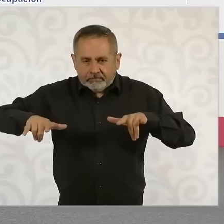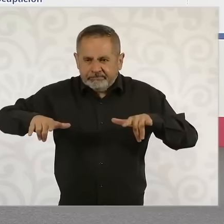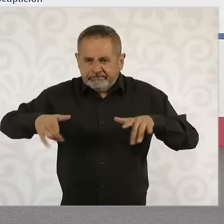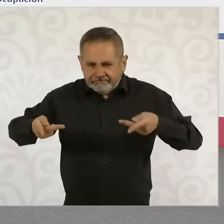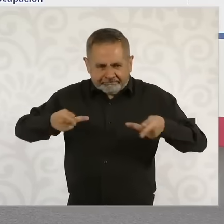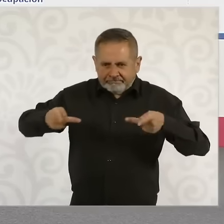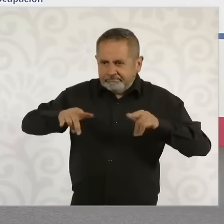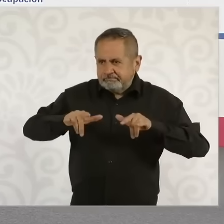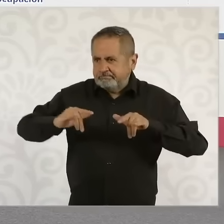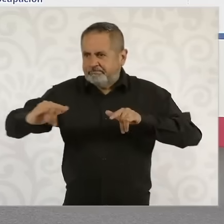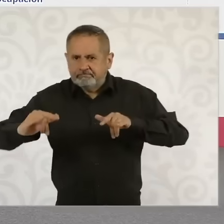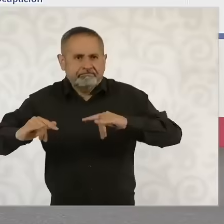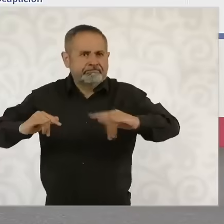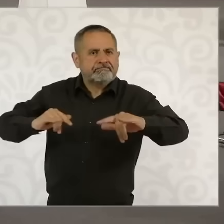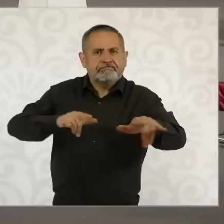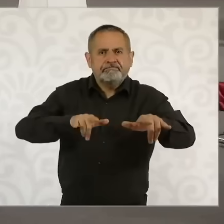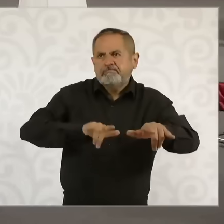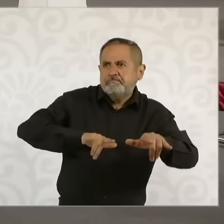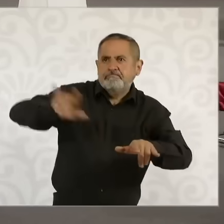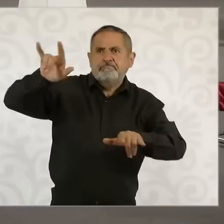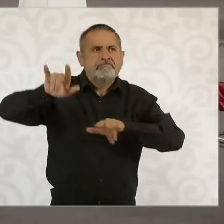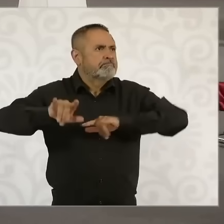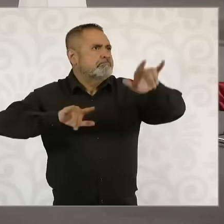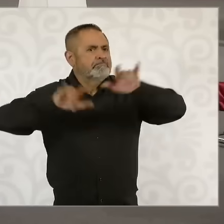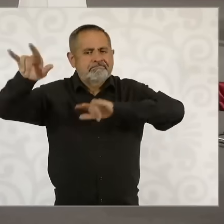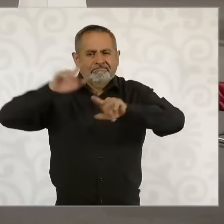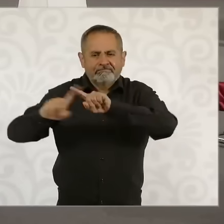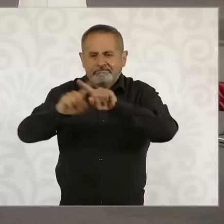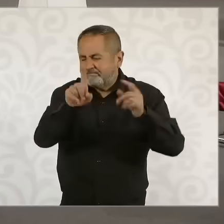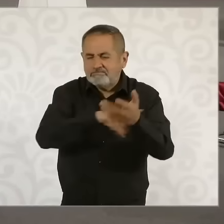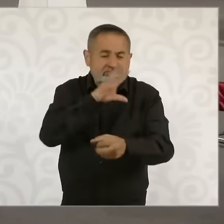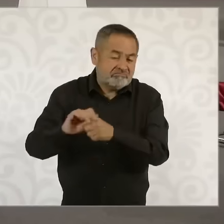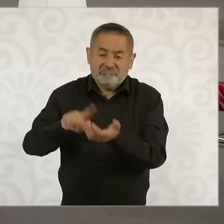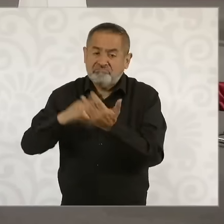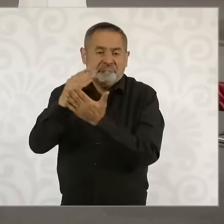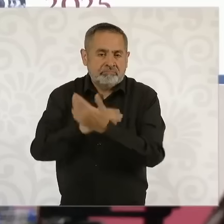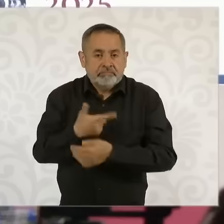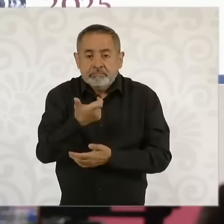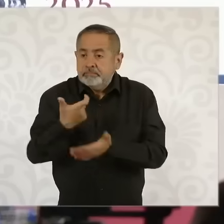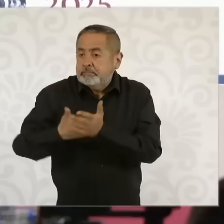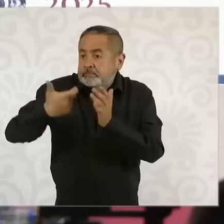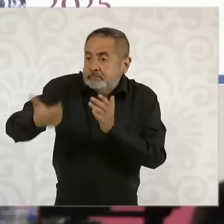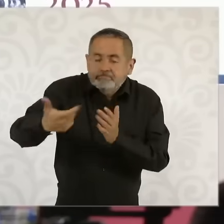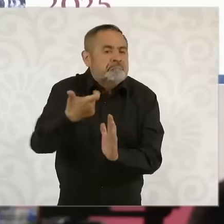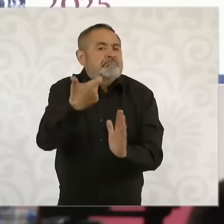operacional más efectiva, pero también lo más importante, reducir costos operacionales y con eso